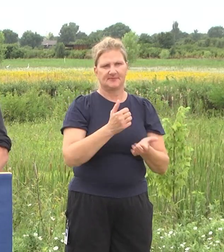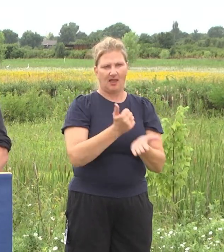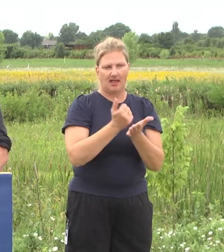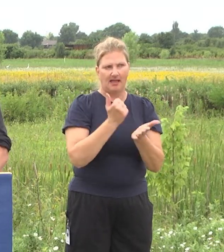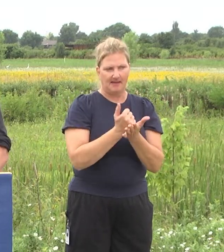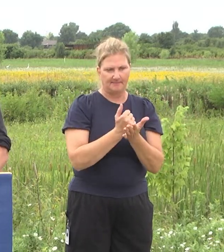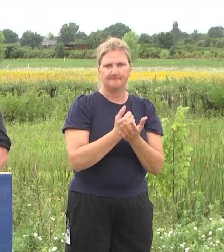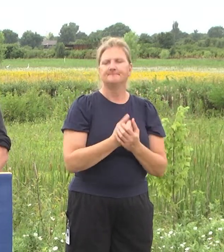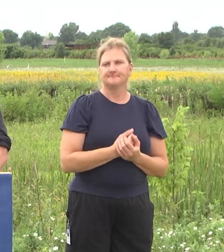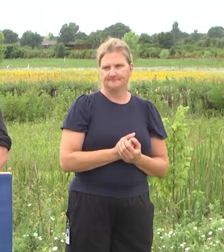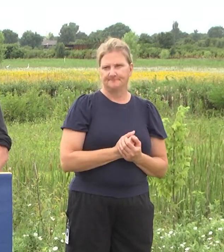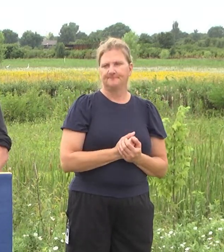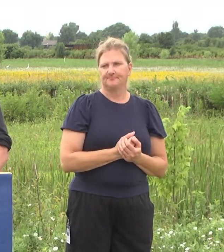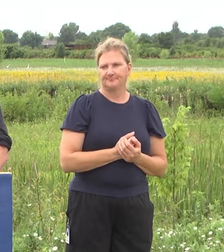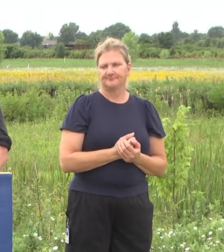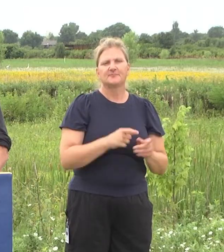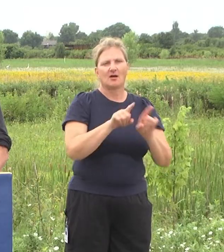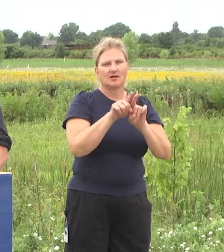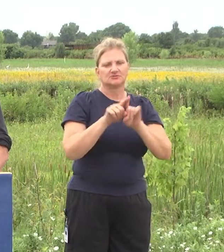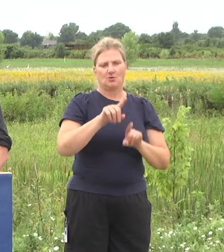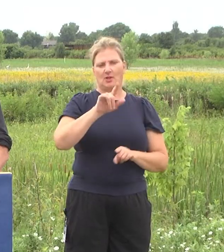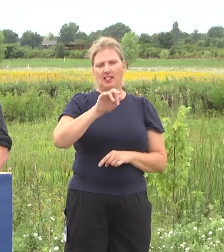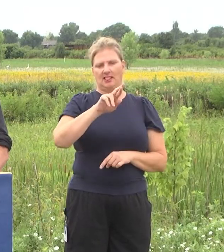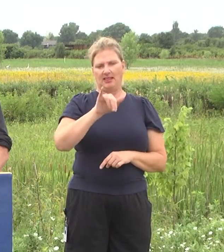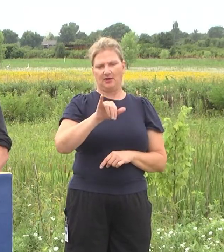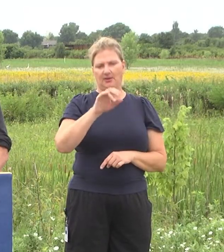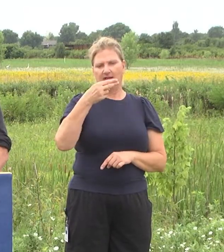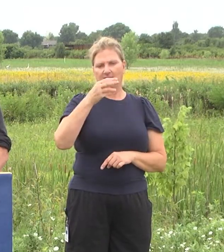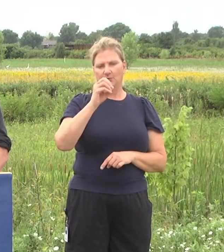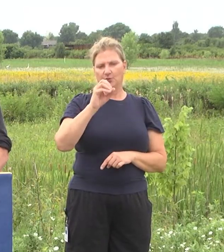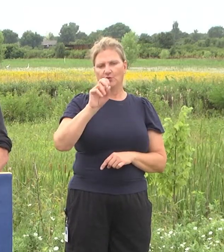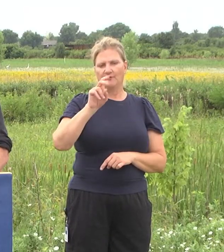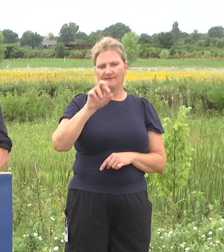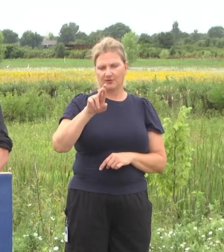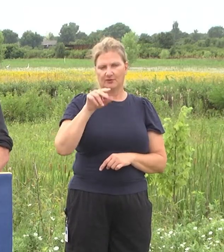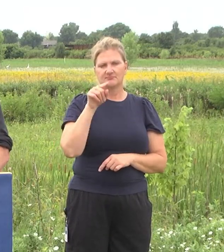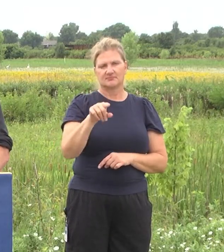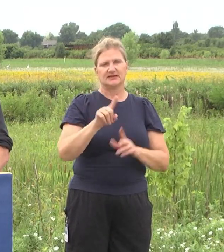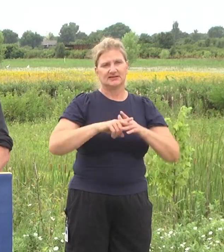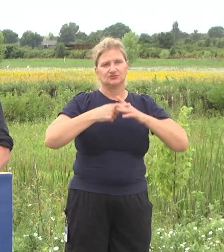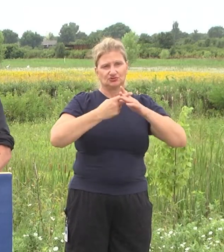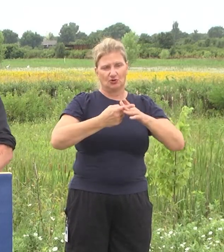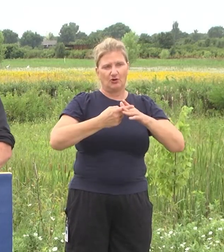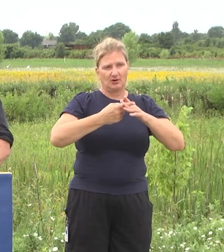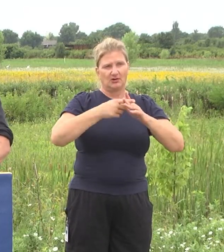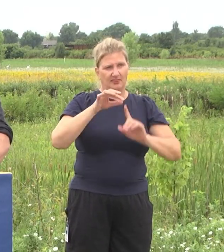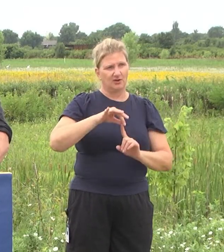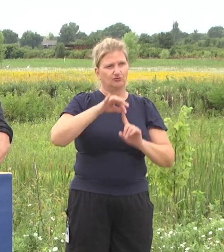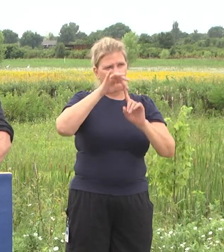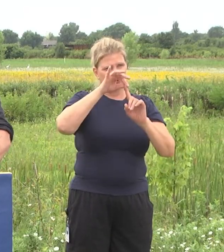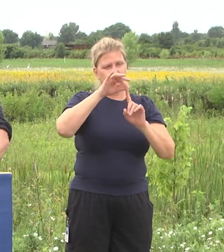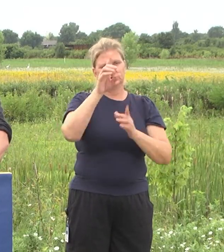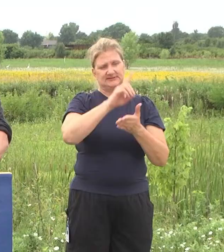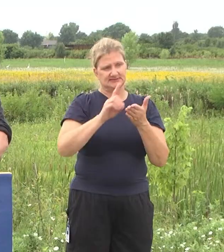Larry Hoomer, quien realizó parte del diseño original. Ha sido gratificante